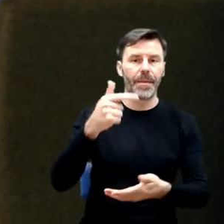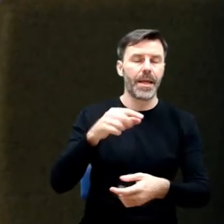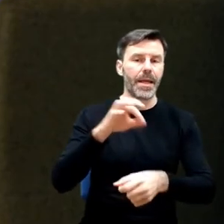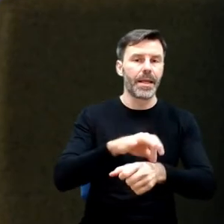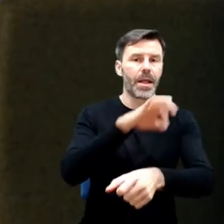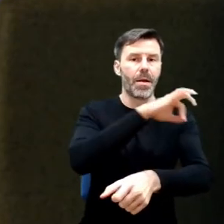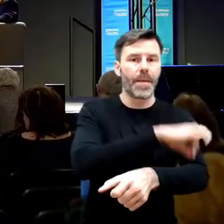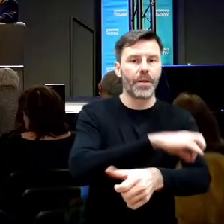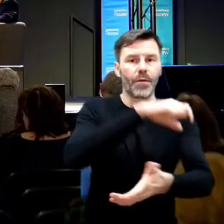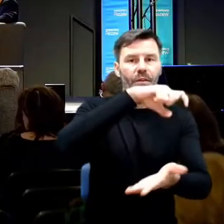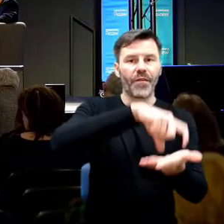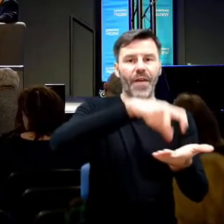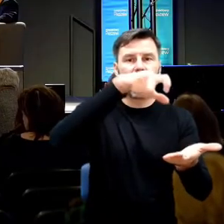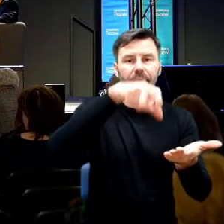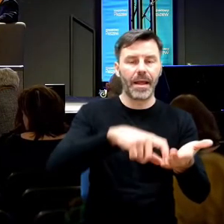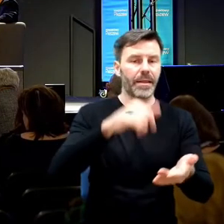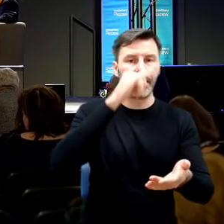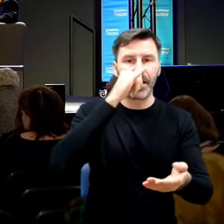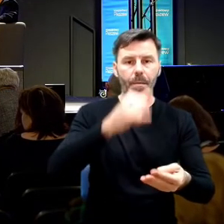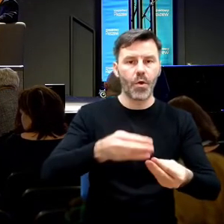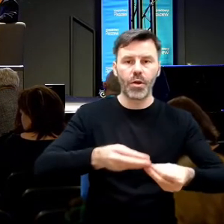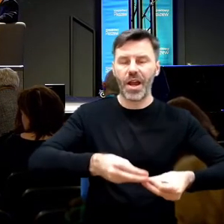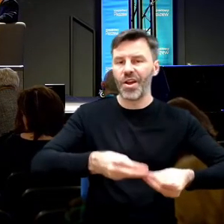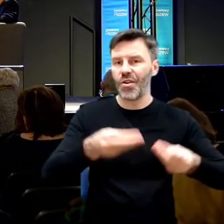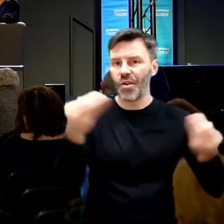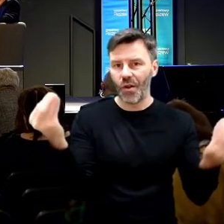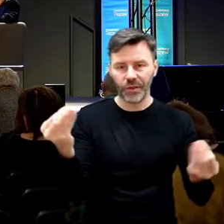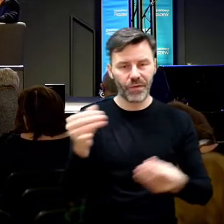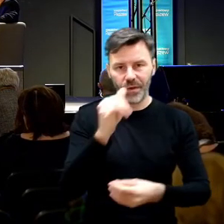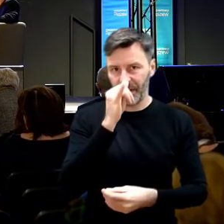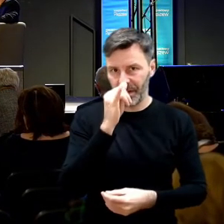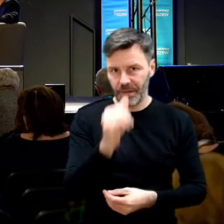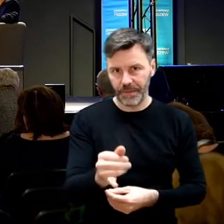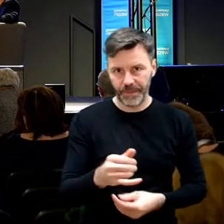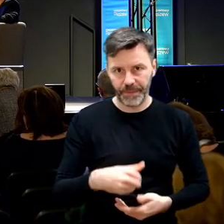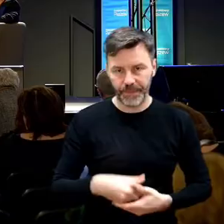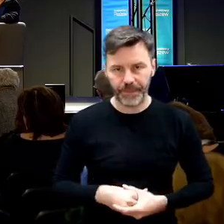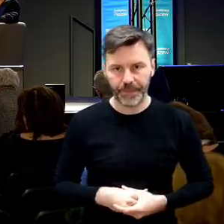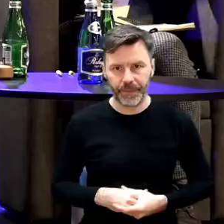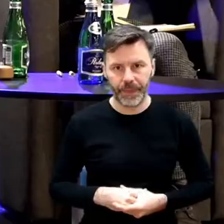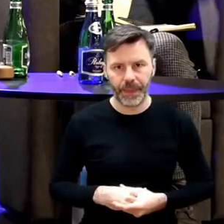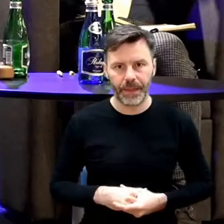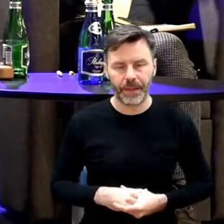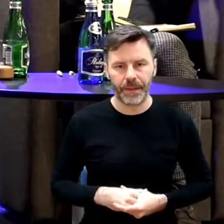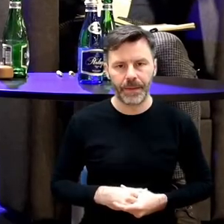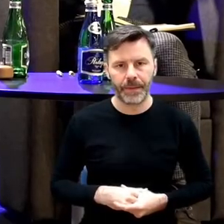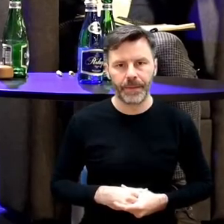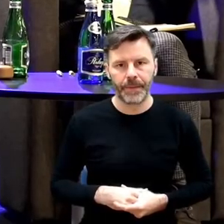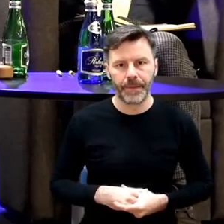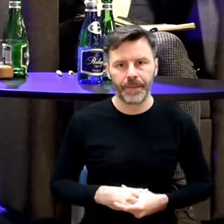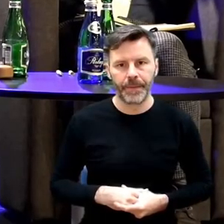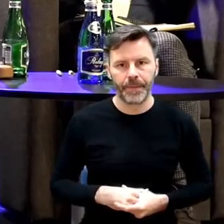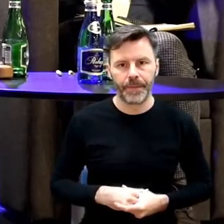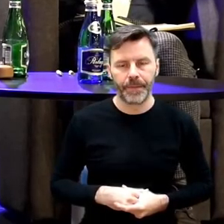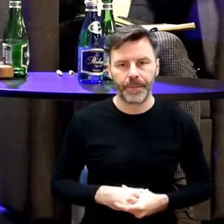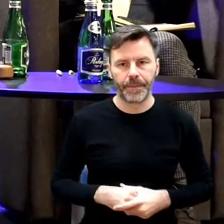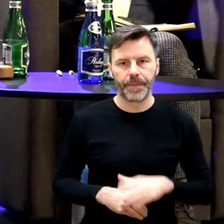rozwój dalej i przestańmy go brać jako modelowy. Czyli punkt pierwszy na naszej liście.